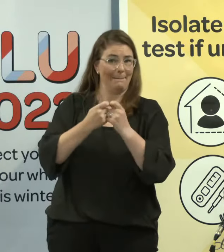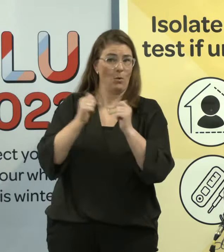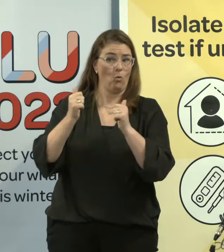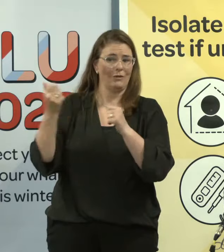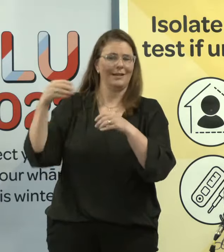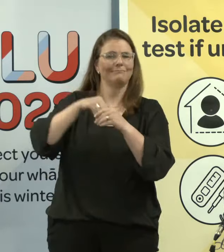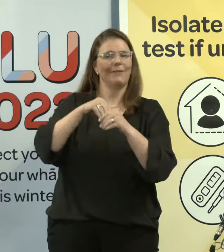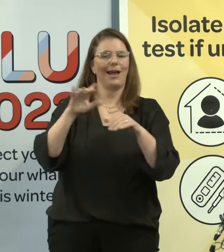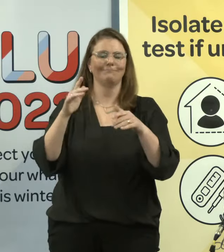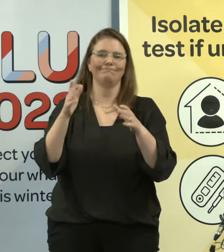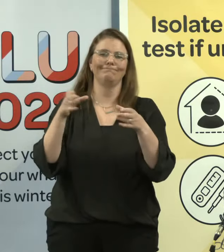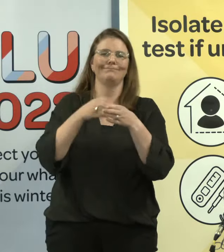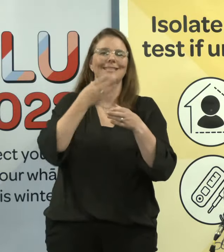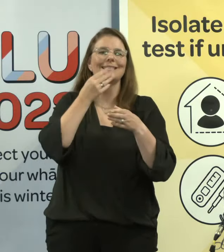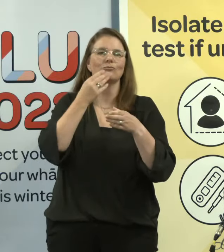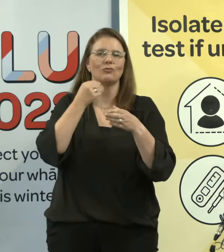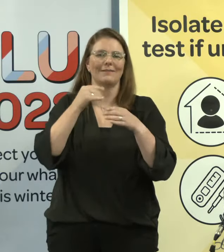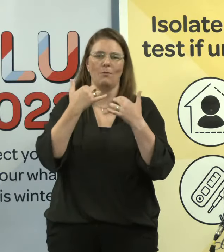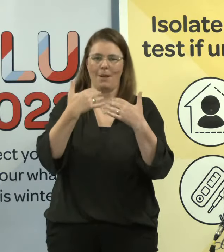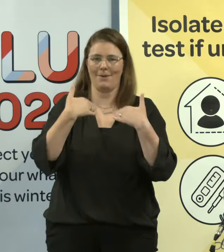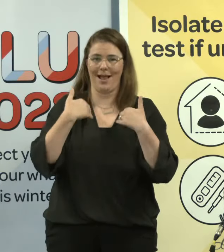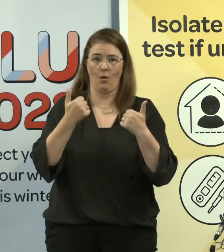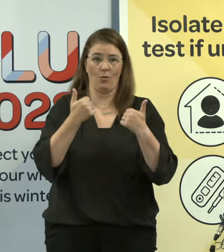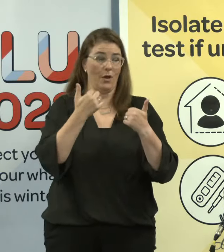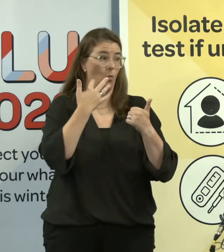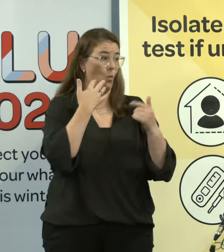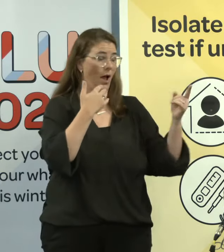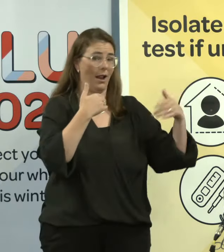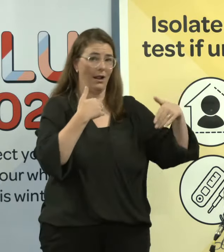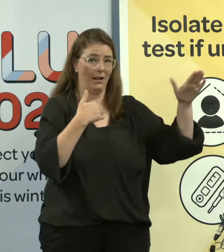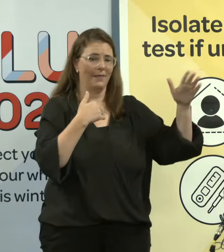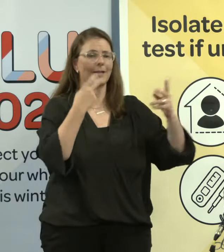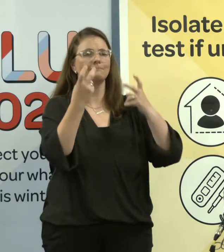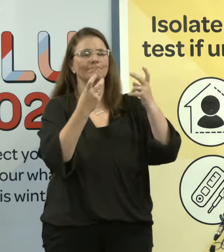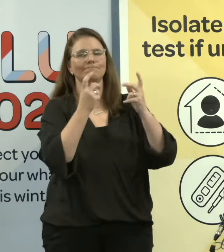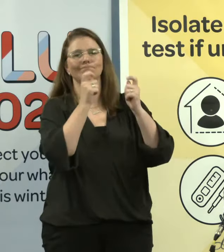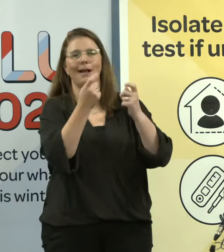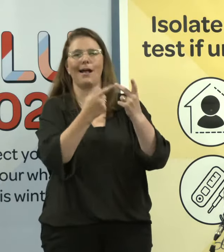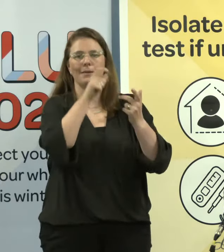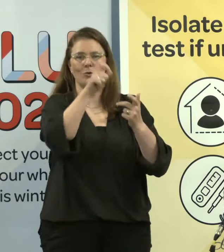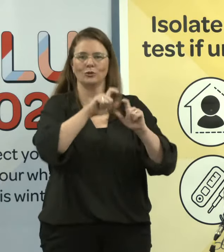taote o hauora tmatanui i te